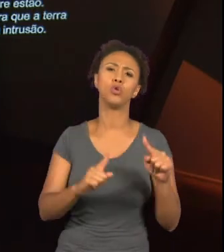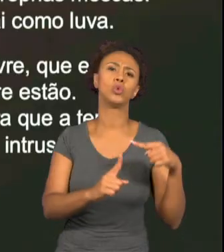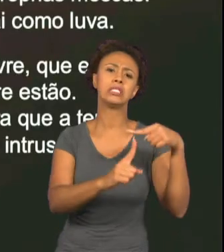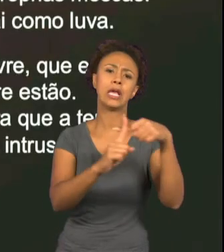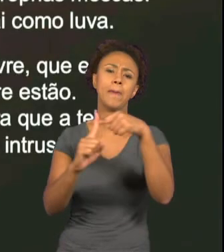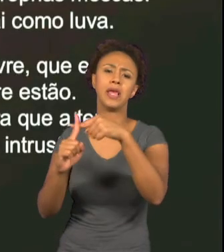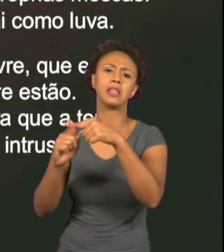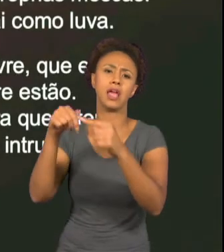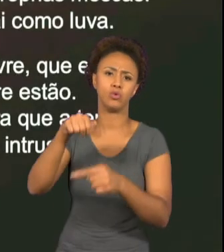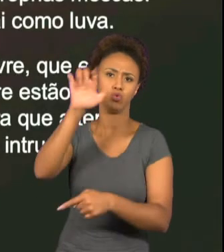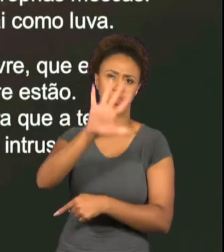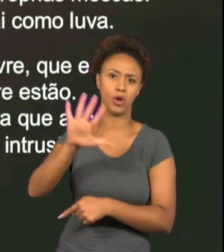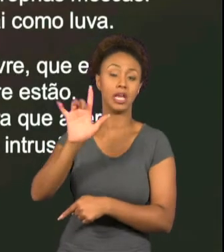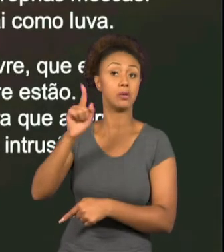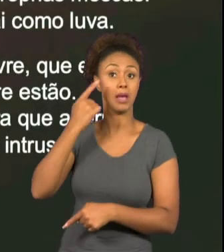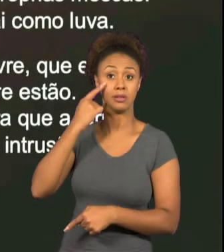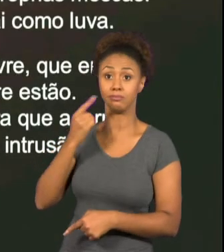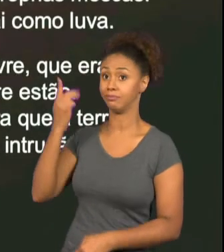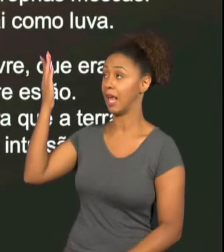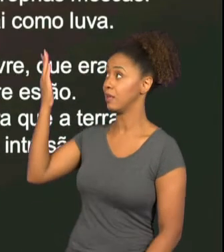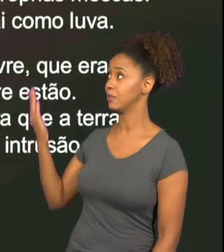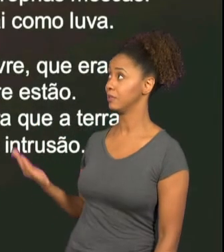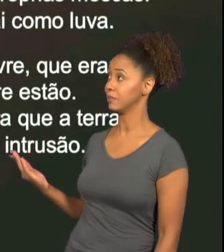E AQUELE DIZ ASSIM, O POEMA DIZ ASSIM: